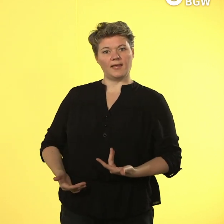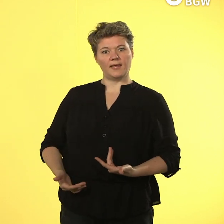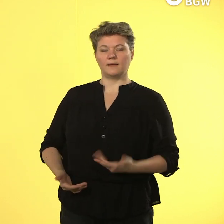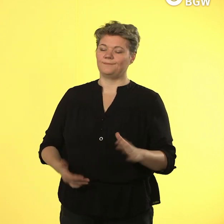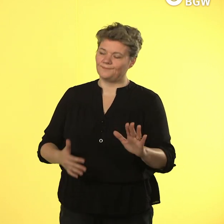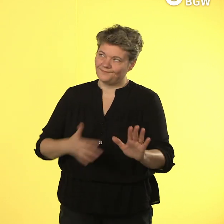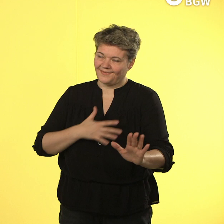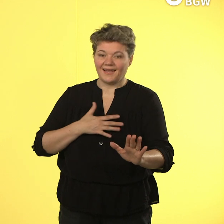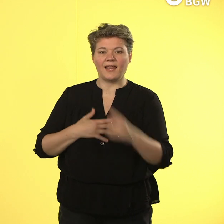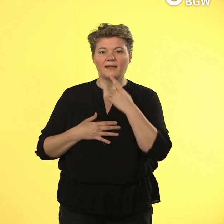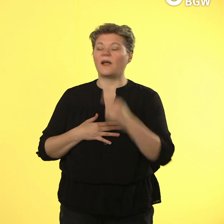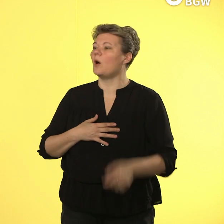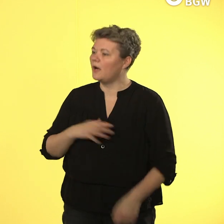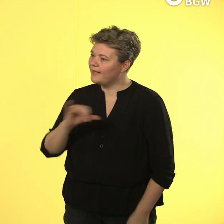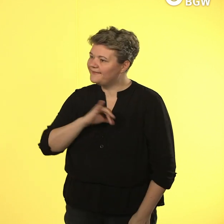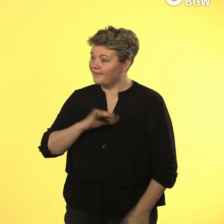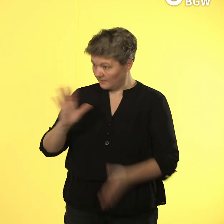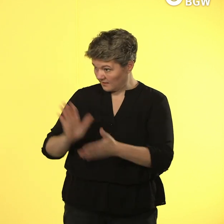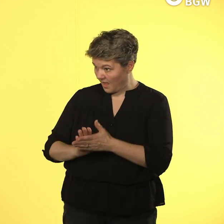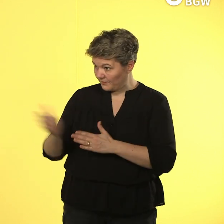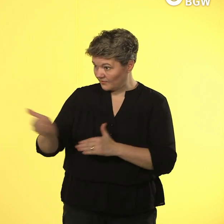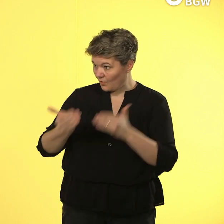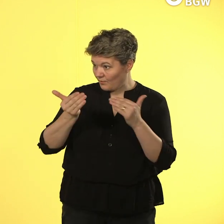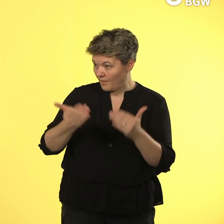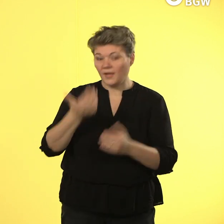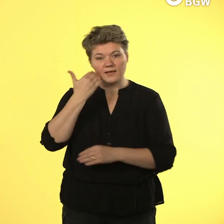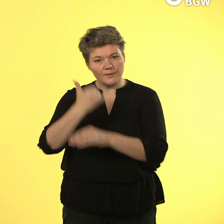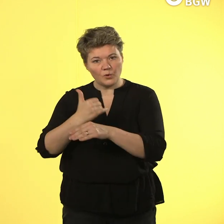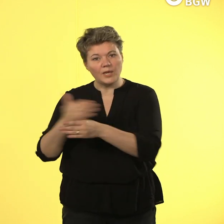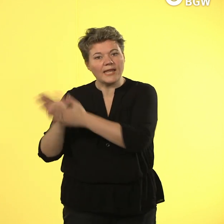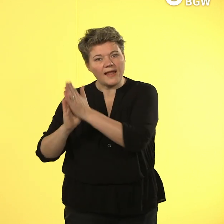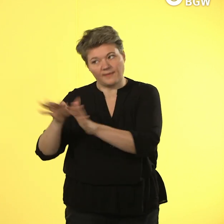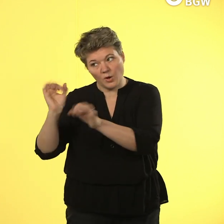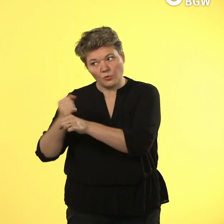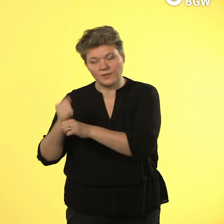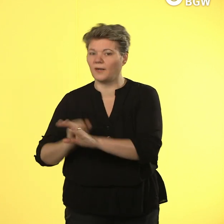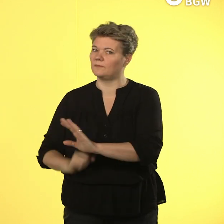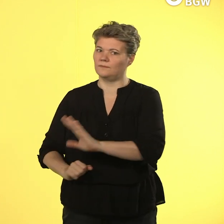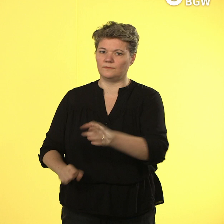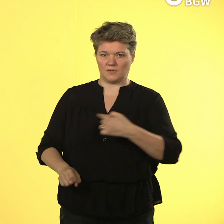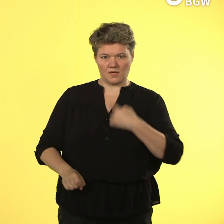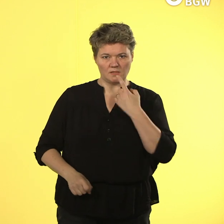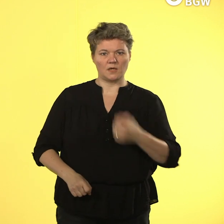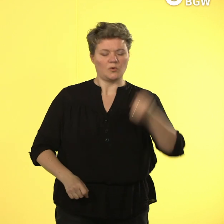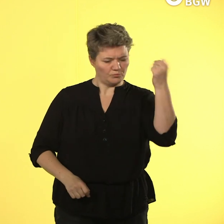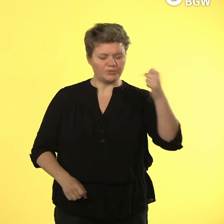Geschätzte Kolleginnen, Kollegen, erzählt doch mal." Sondern, was ich jetzt mache, ist der Bestätigungsirrtum. "Toll, diese Bonbon-Pädagogik, die führt zu gar nichts.